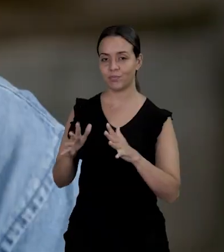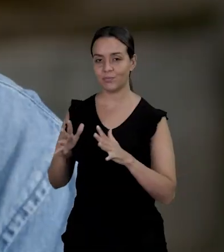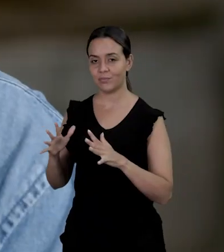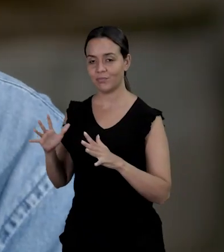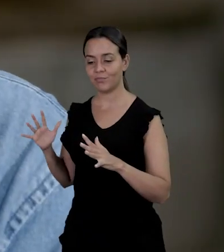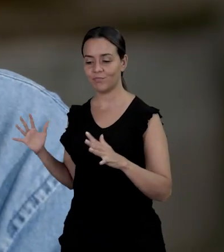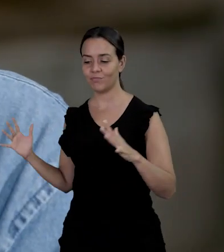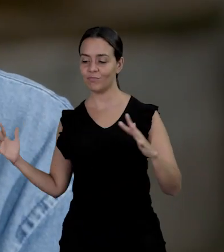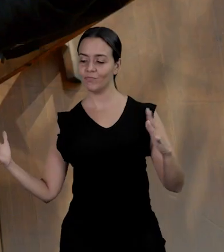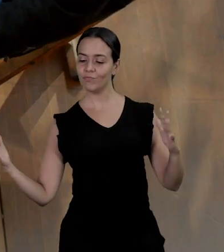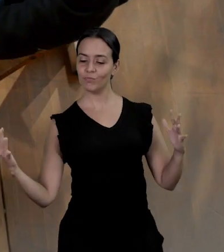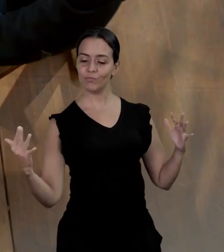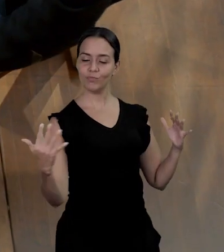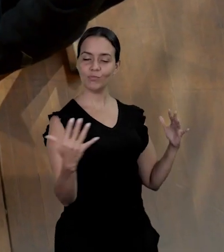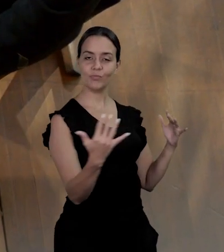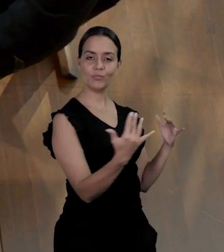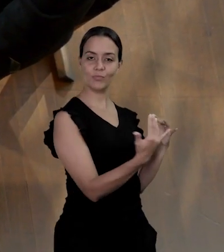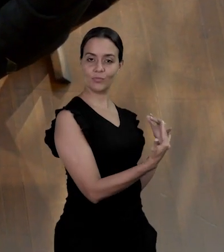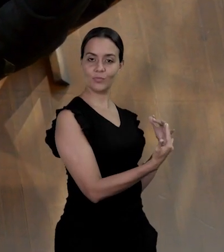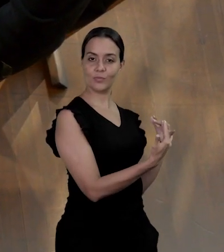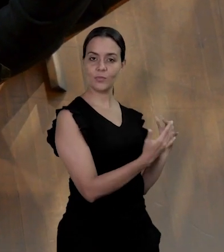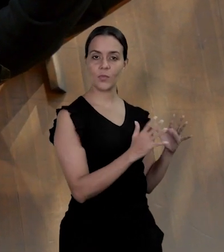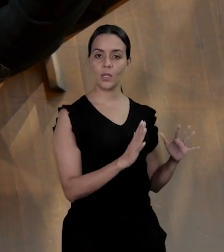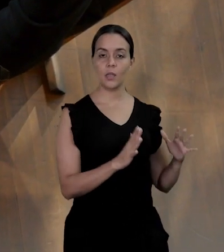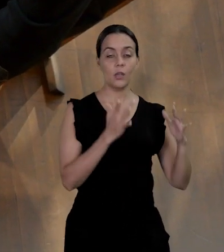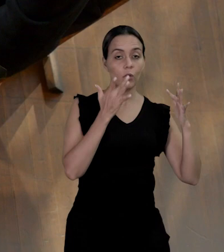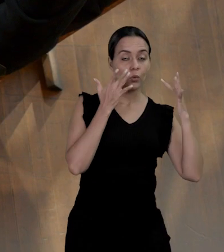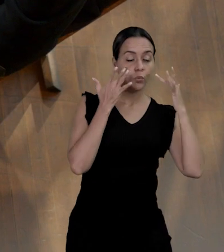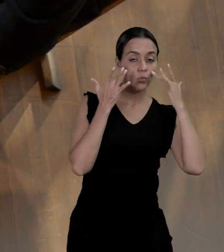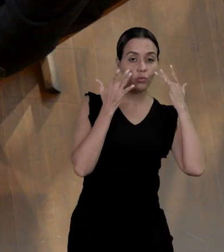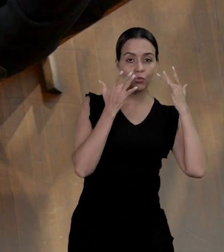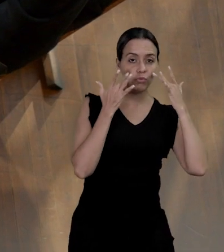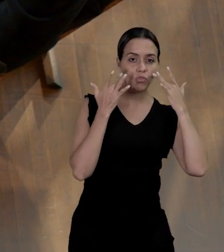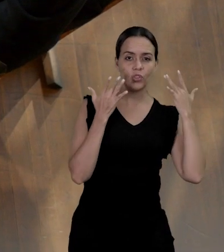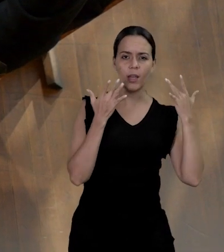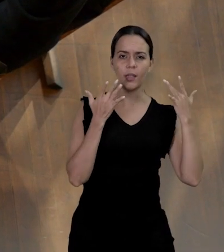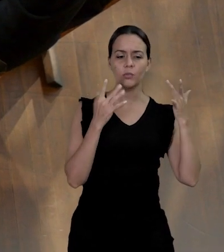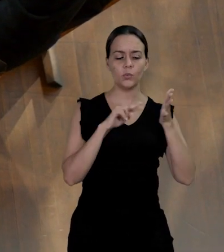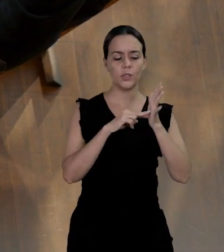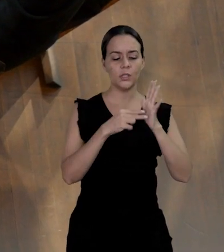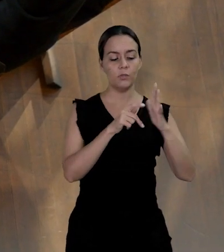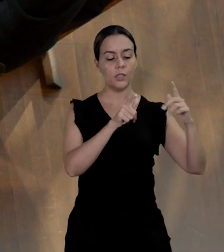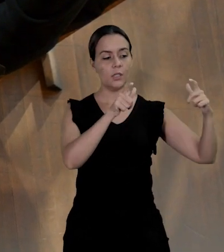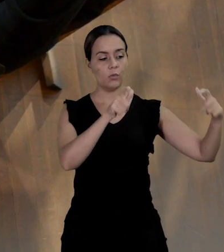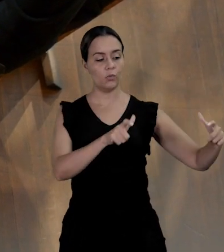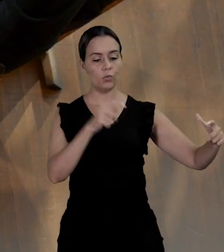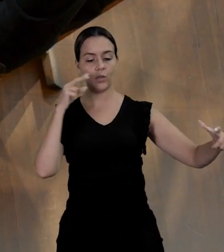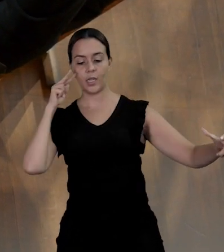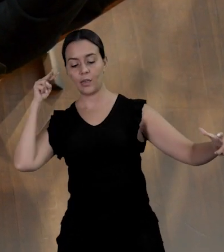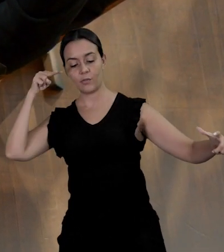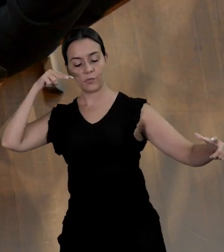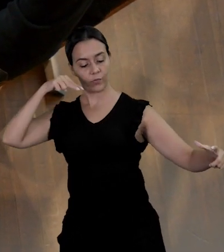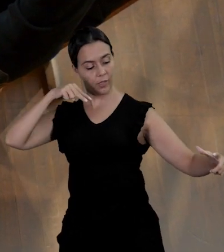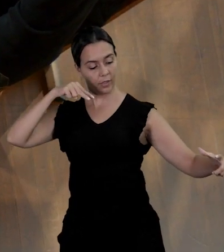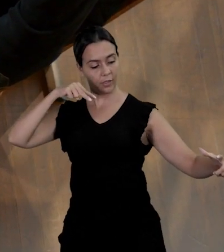Então, teatro, etimologicamente, vem da ideia do lugar de onde se vê.